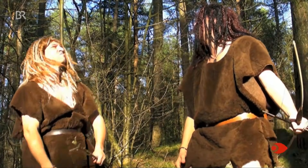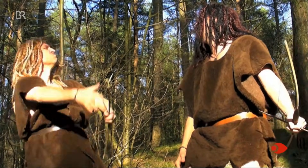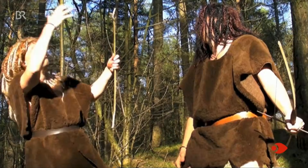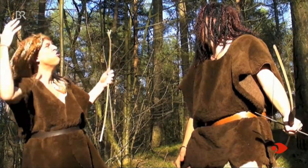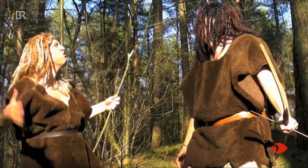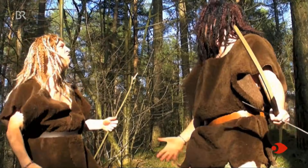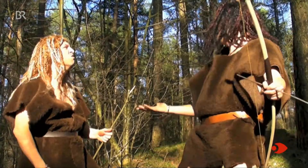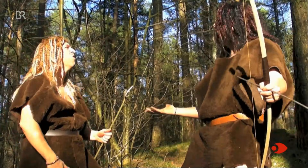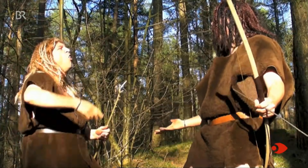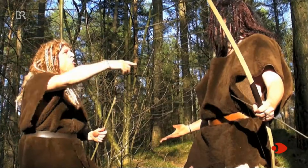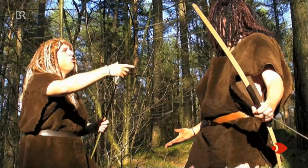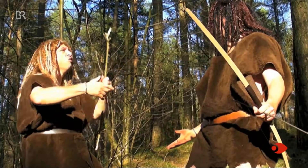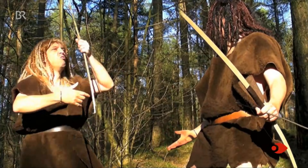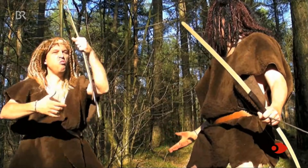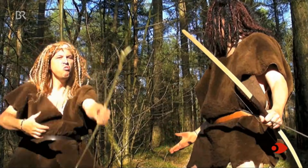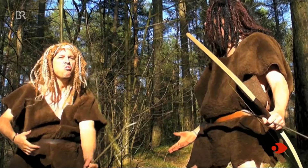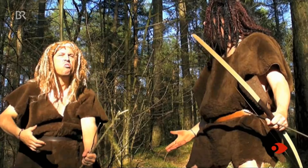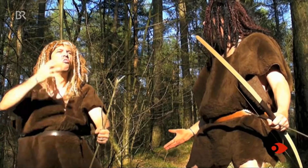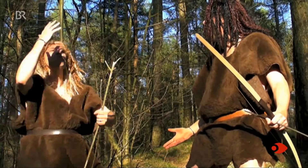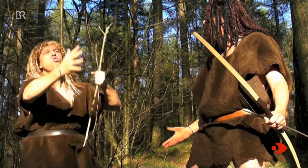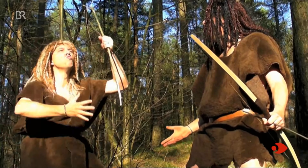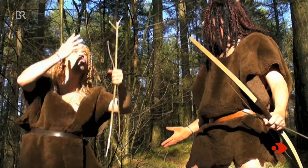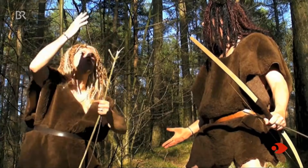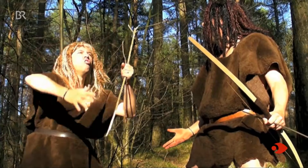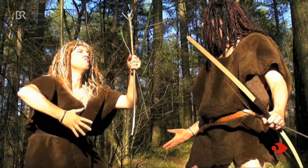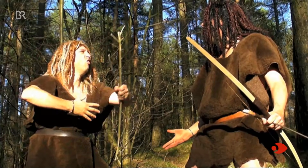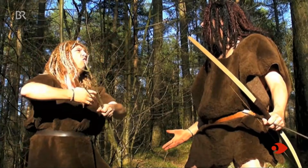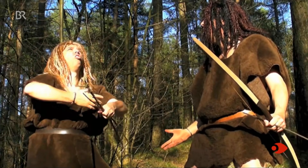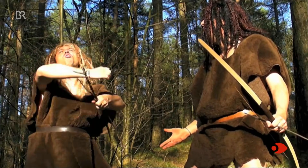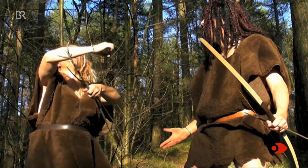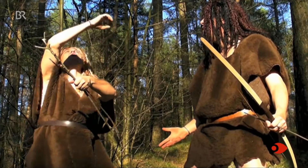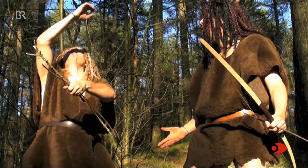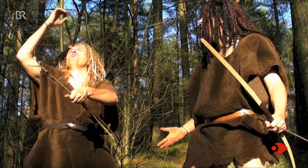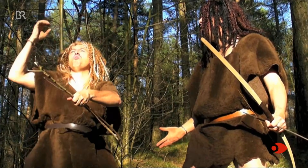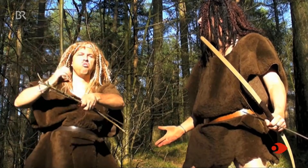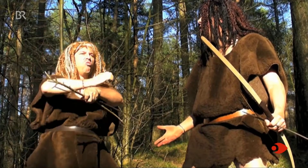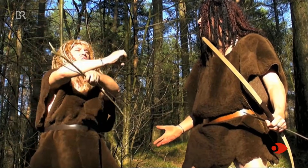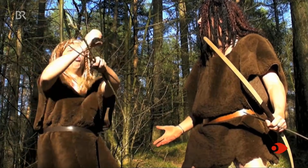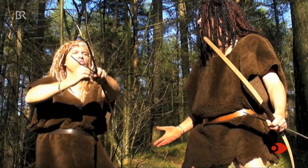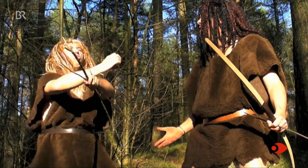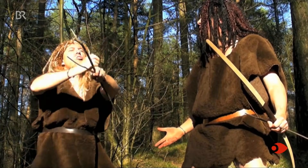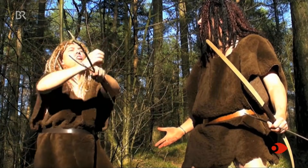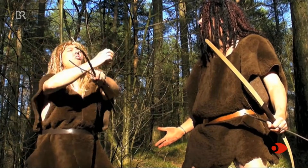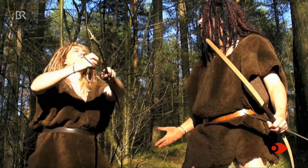Du Trottel. Musstest du den Bogen weglegen und drauflosgebärden? Damit hast du ganz viel Zeit verschwendet.